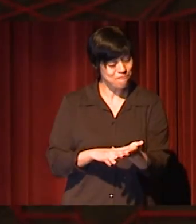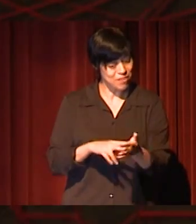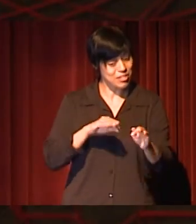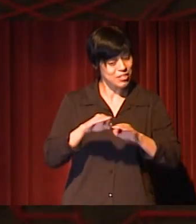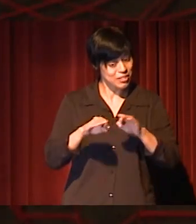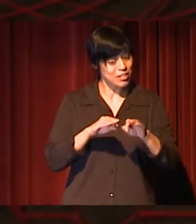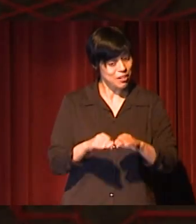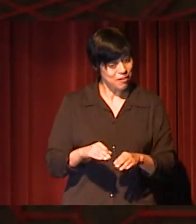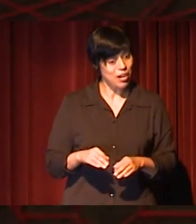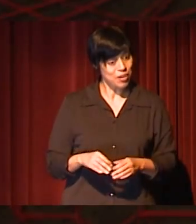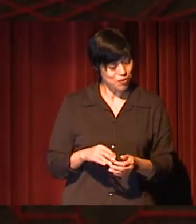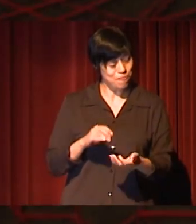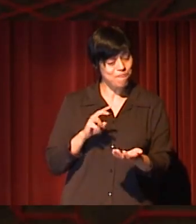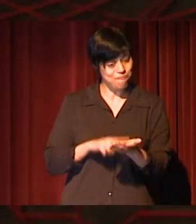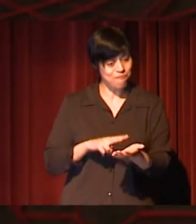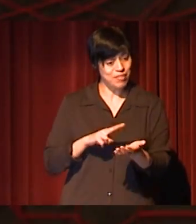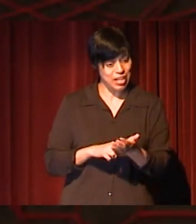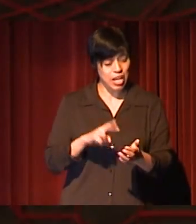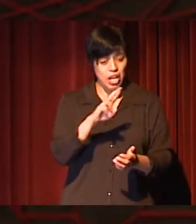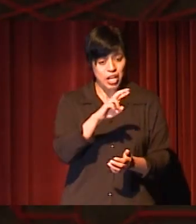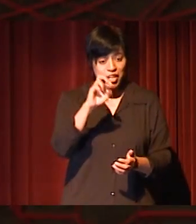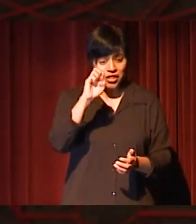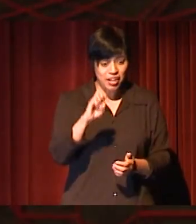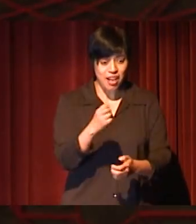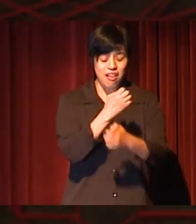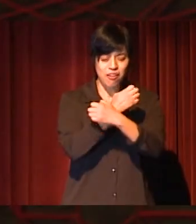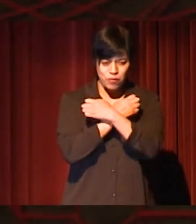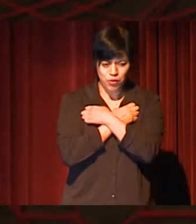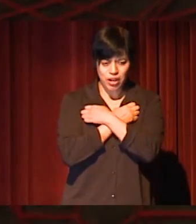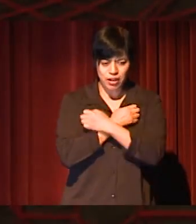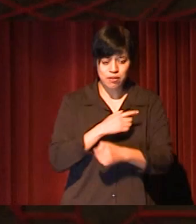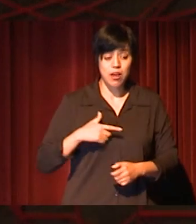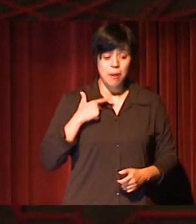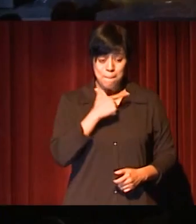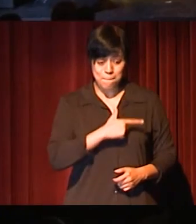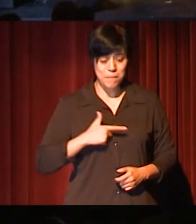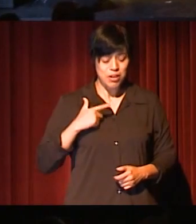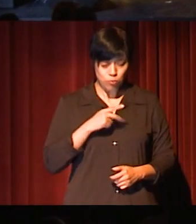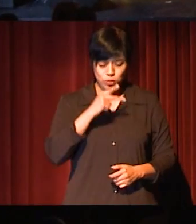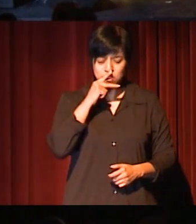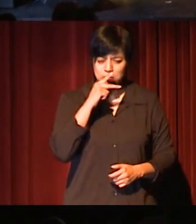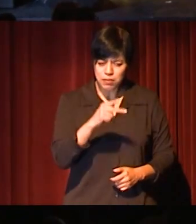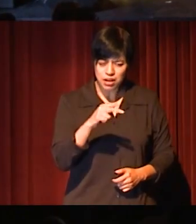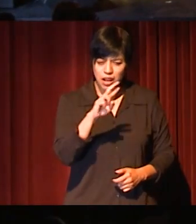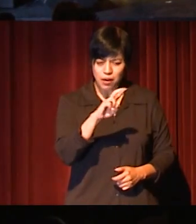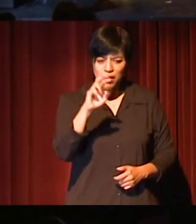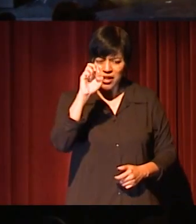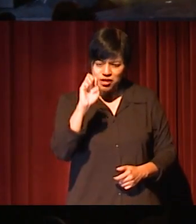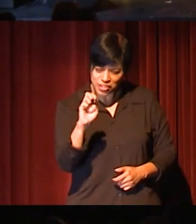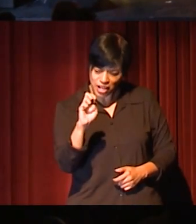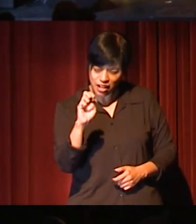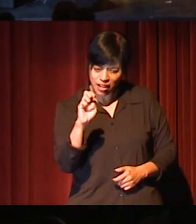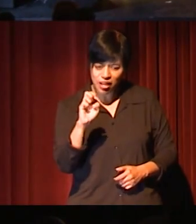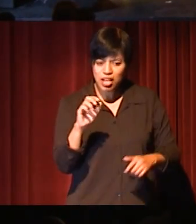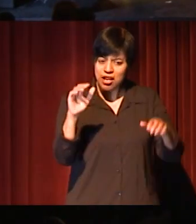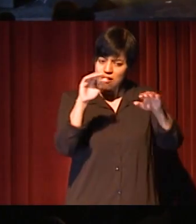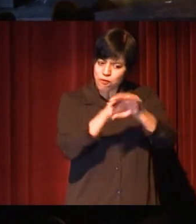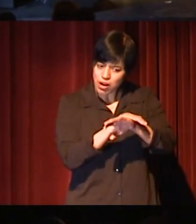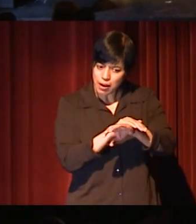Necesitamos reeducarnos. Me gusta esa palabra: reeducar, porque el prefijo "re" implica un cambio,